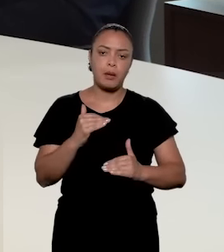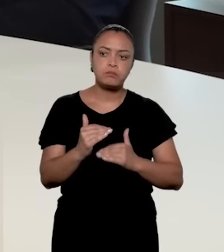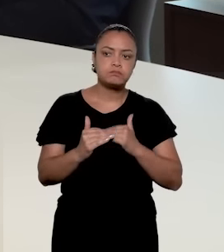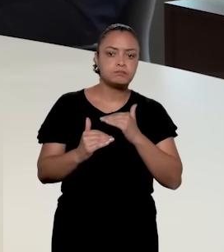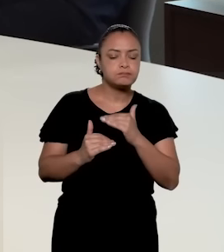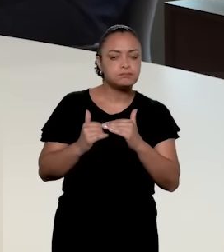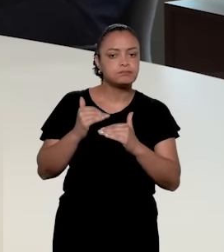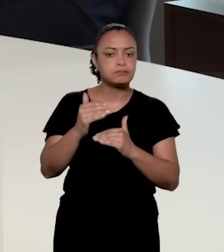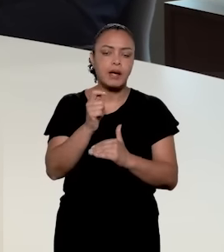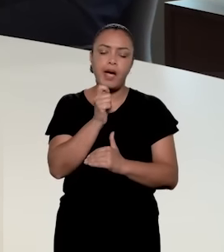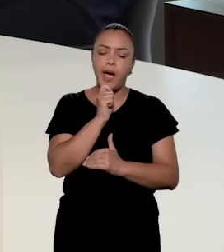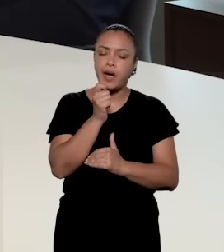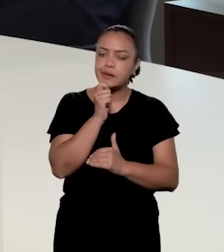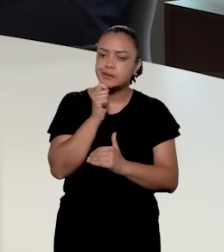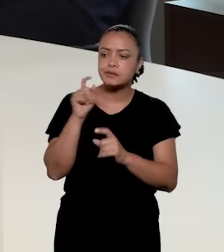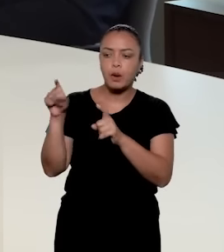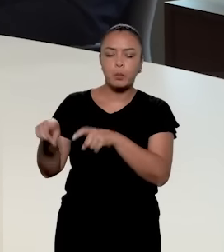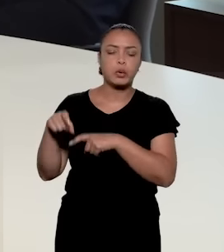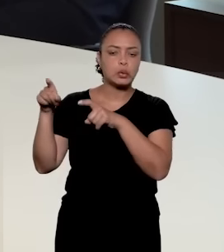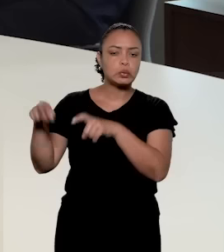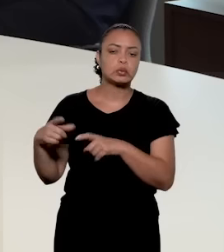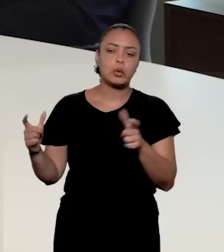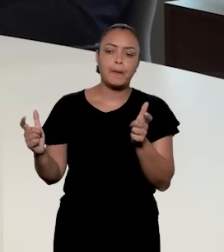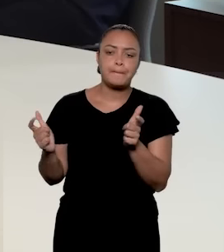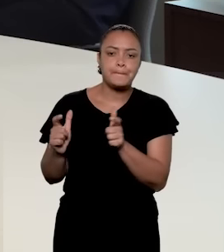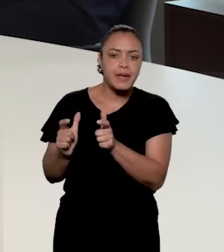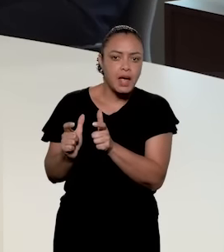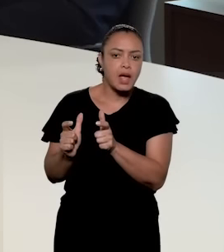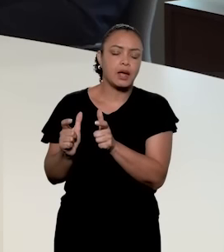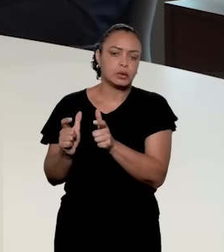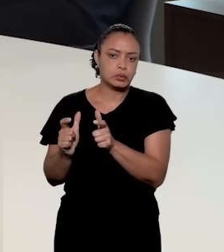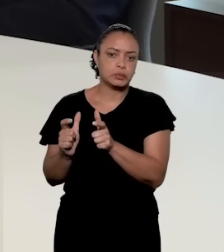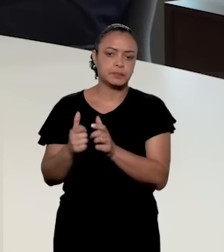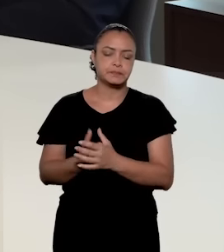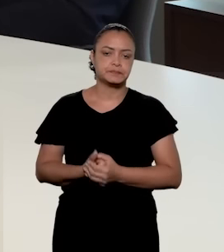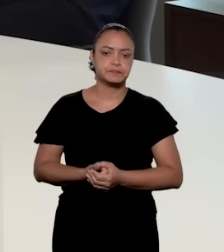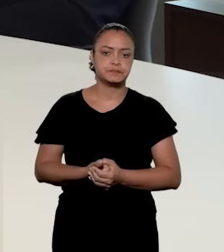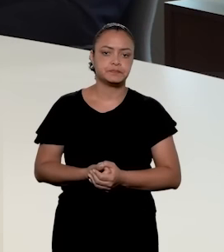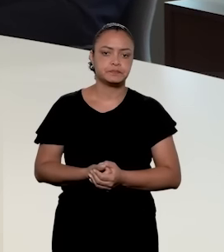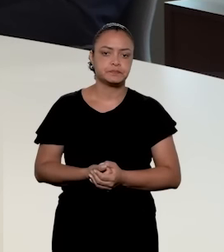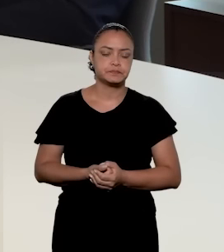vamos colocar assim, ou que estão ainda no pequeno produtor que está fora dessa